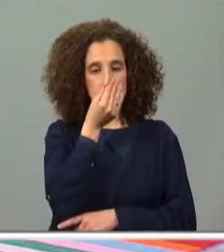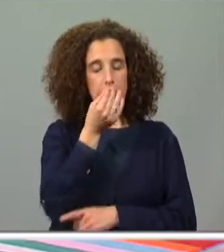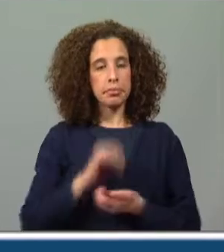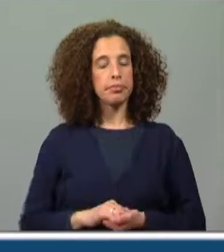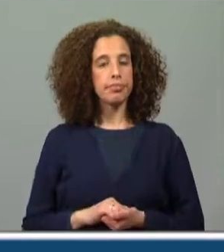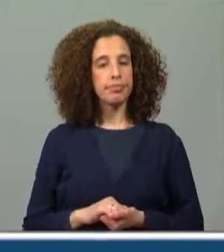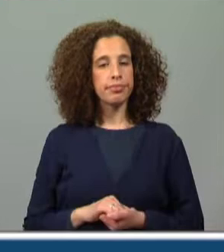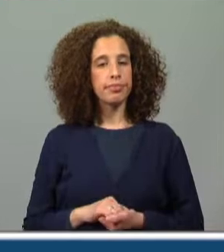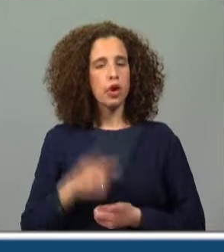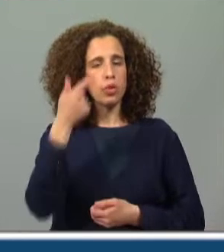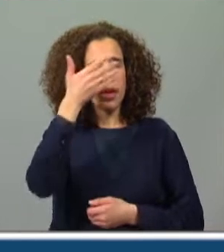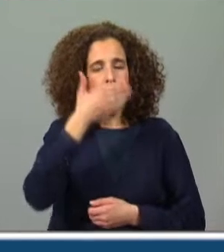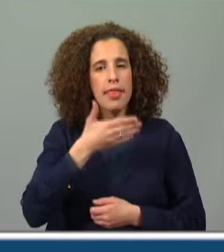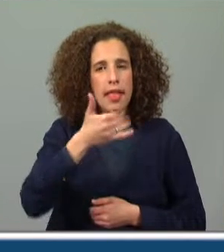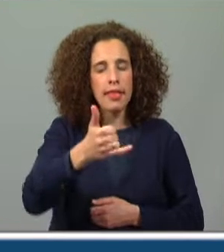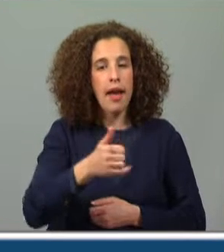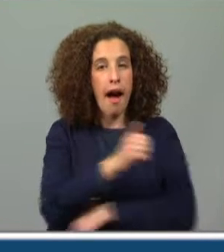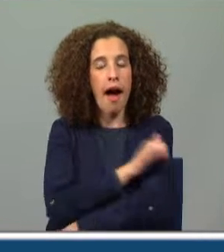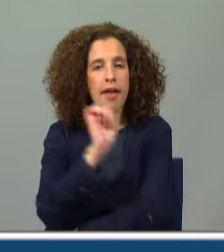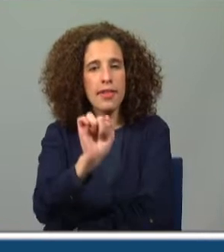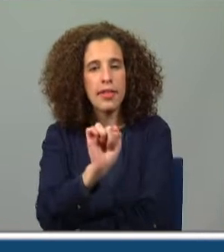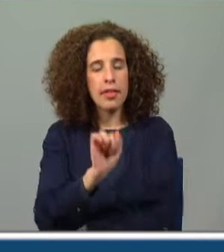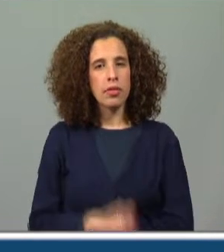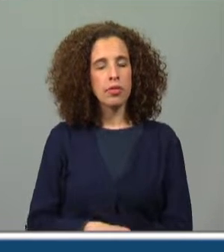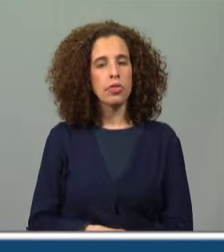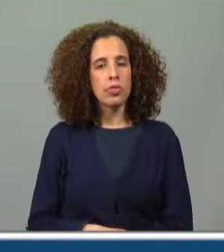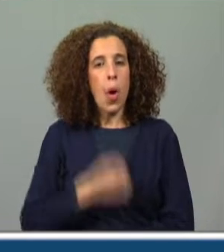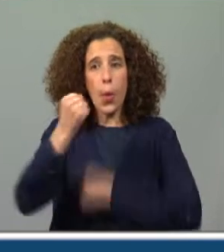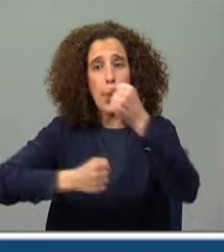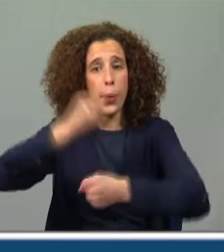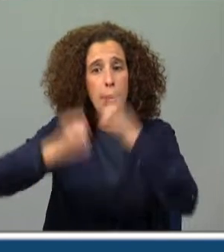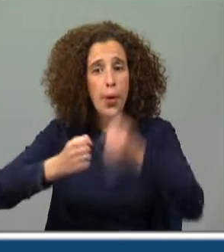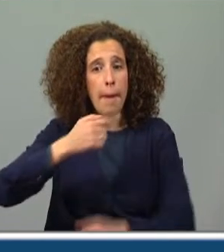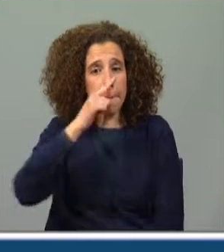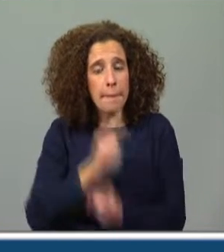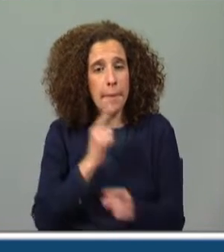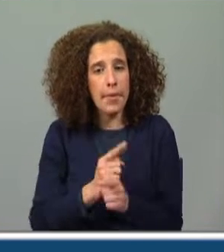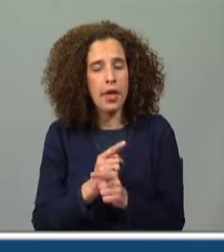no dia seguinte fui a sua casa literalmente correndo ela não morava no 第二天我去了你家從字面上看，她沒有住在